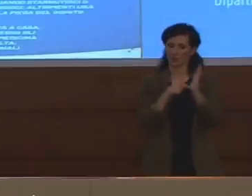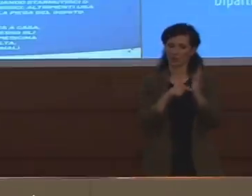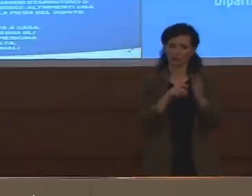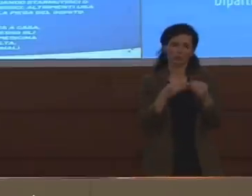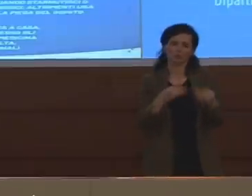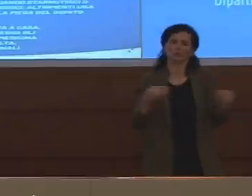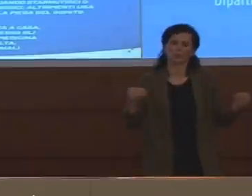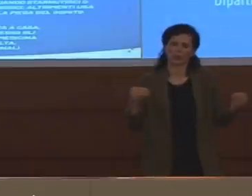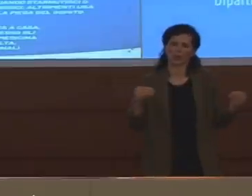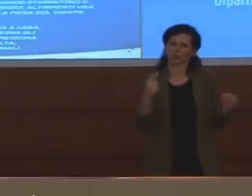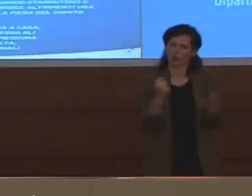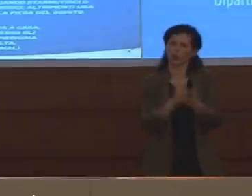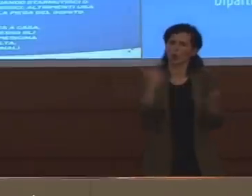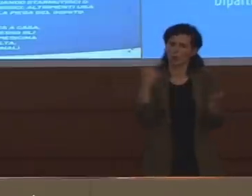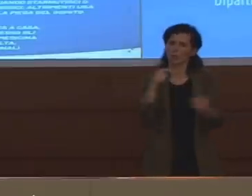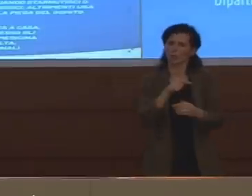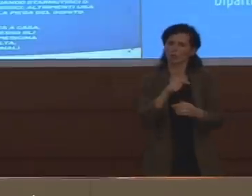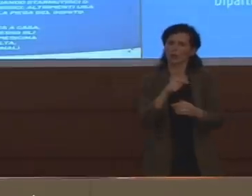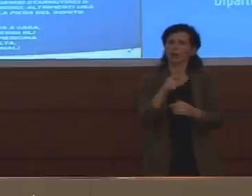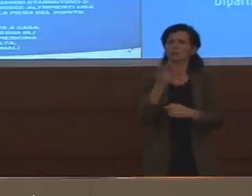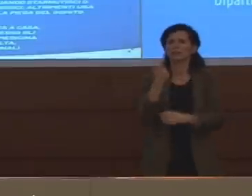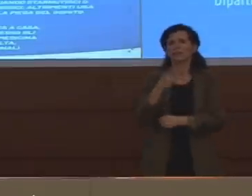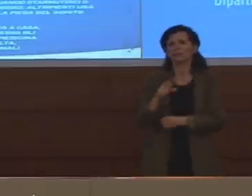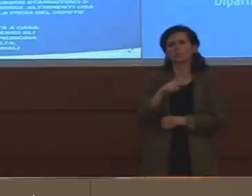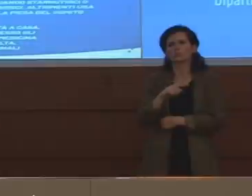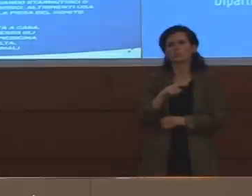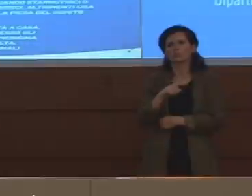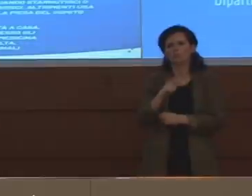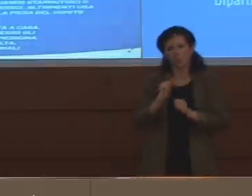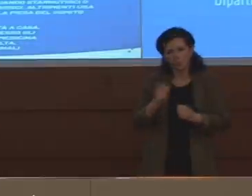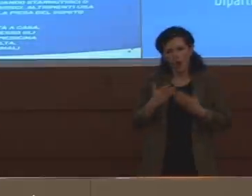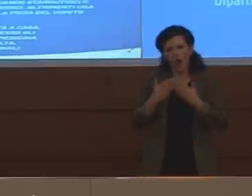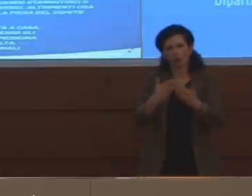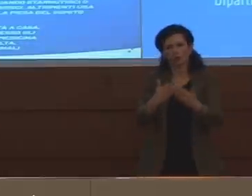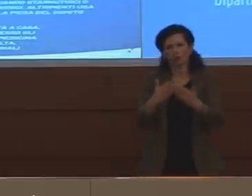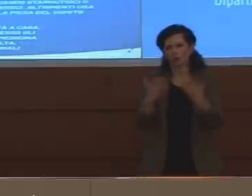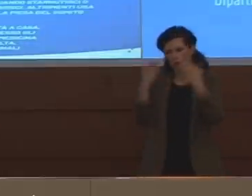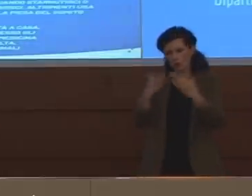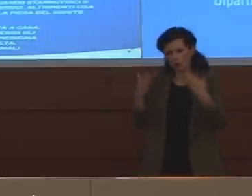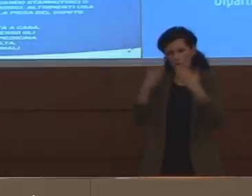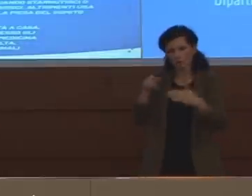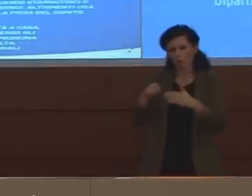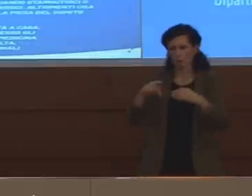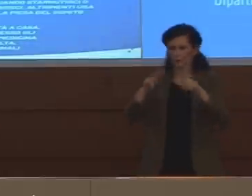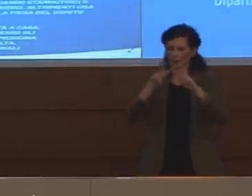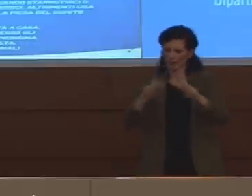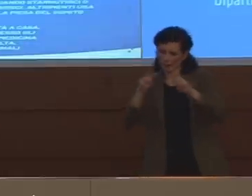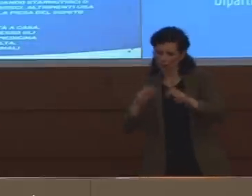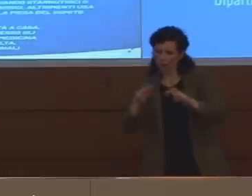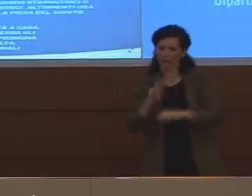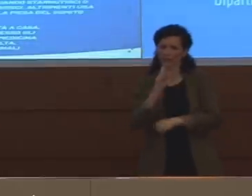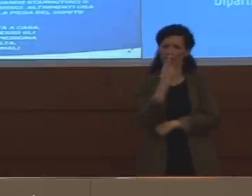più mirati sulla conduzione degli studi di ricerca dell'RNA virale e sul